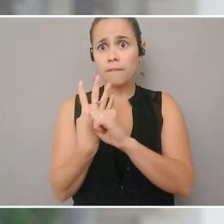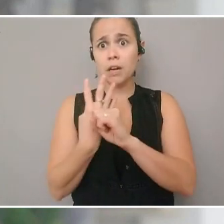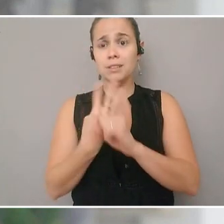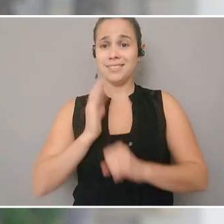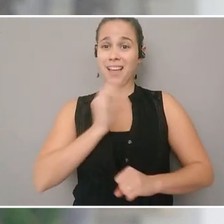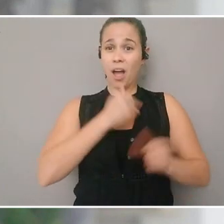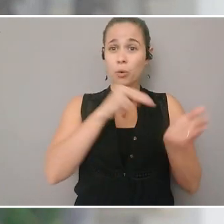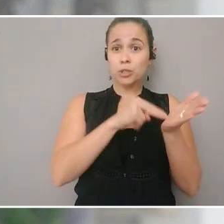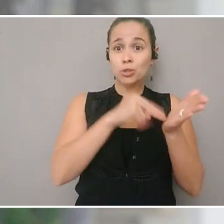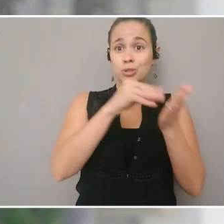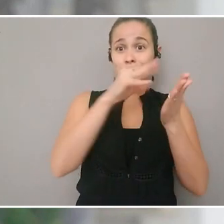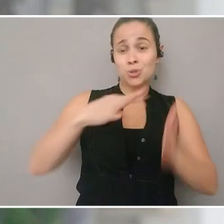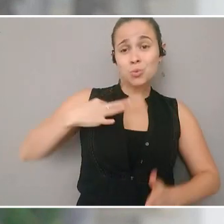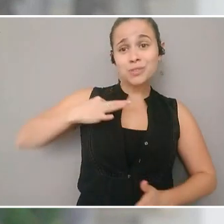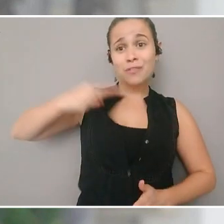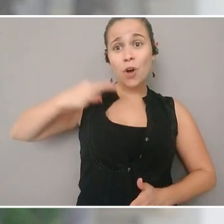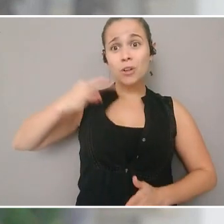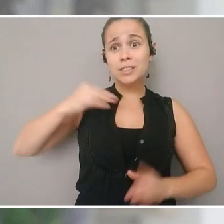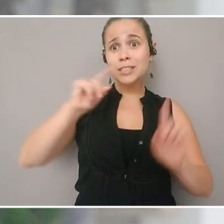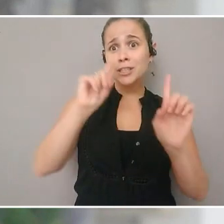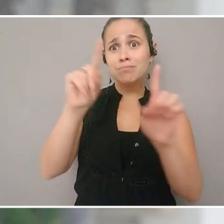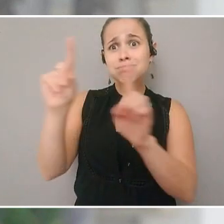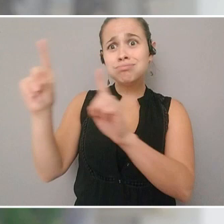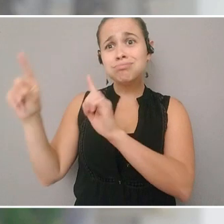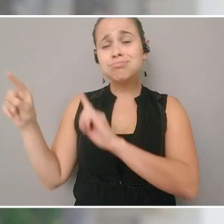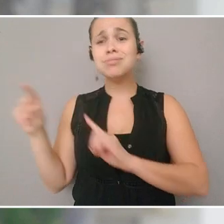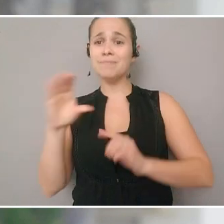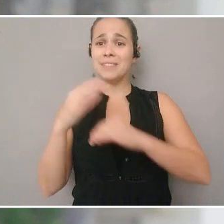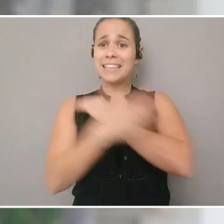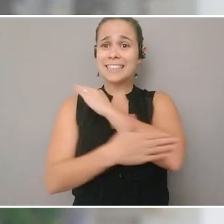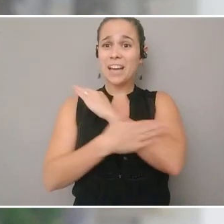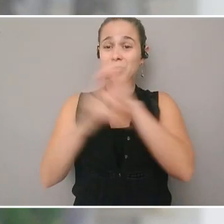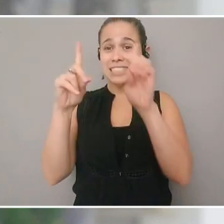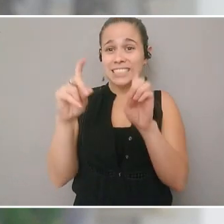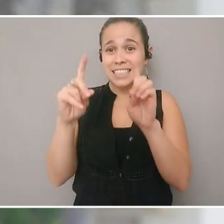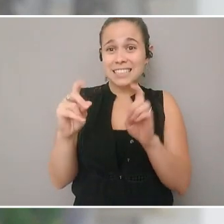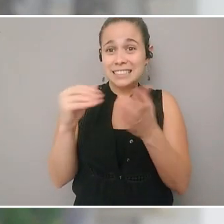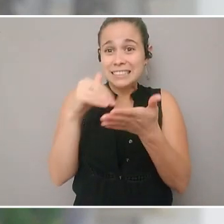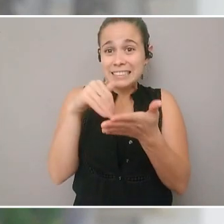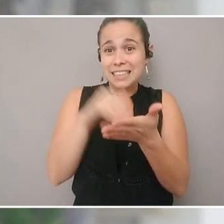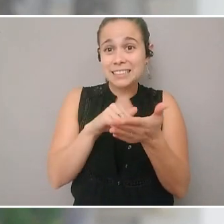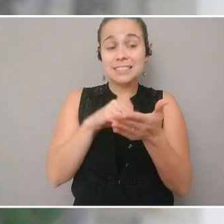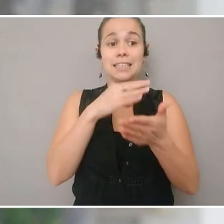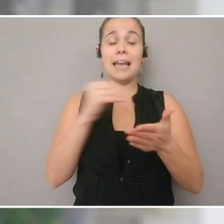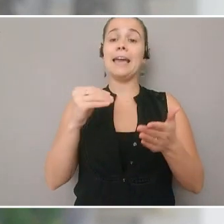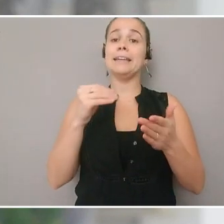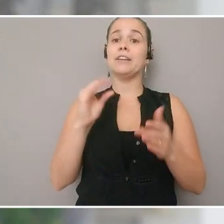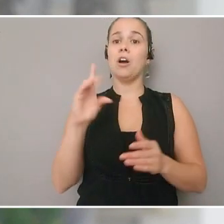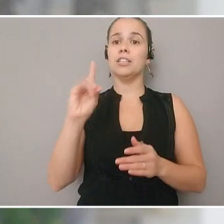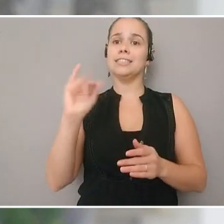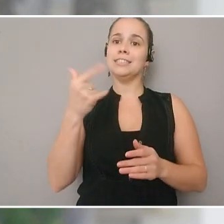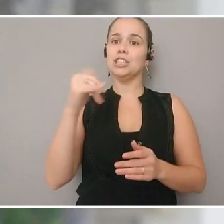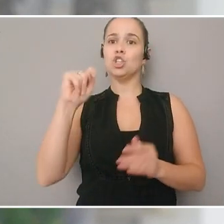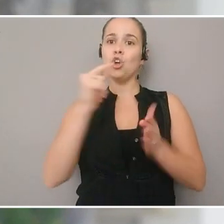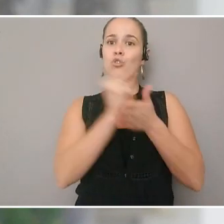de enfermeria fueron voluntarios en múltiples condados en sitios de prueba y el Aplicado Digital